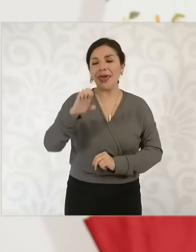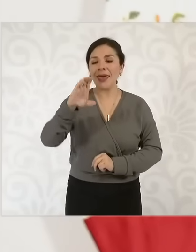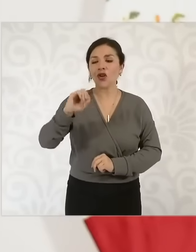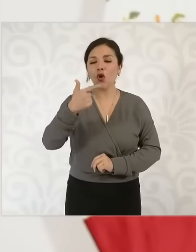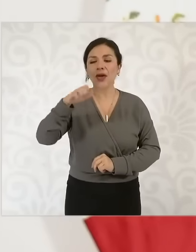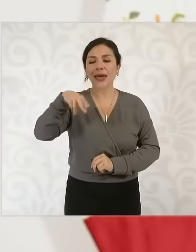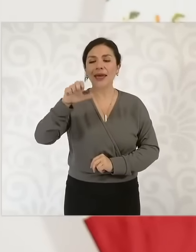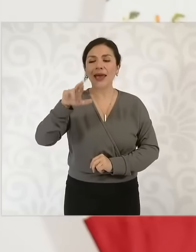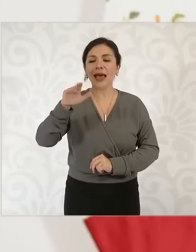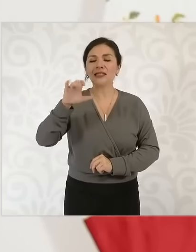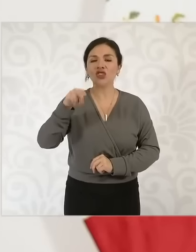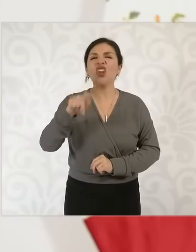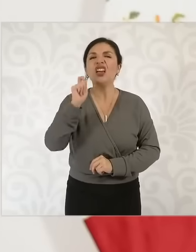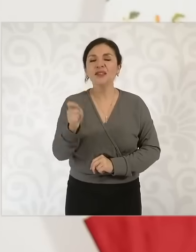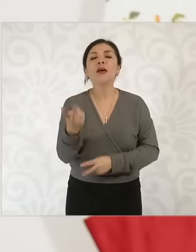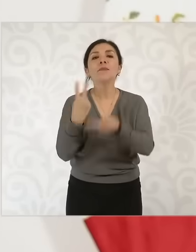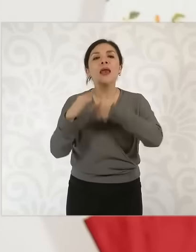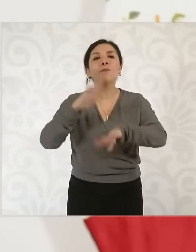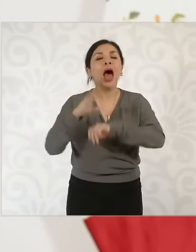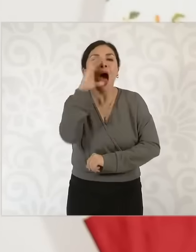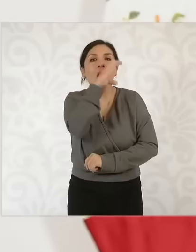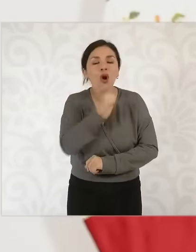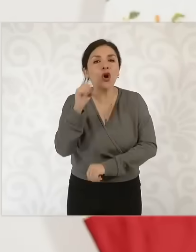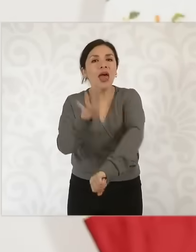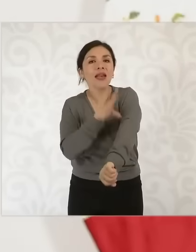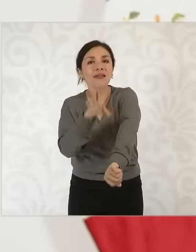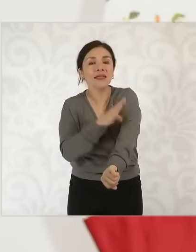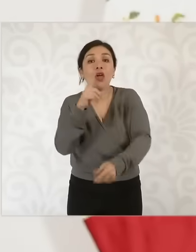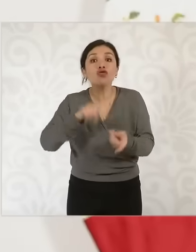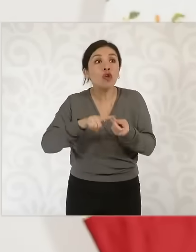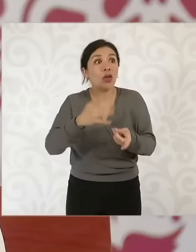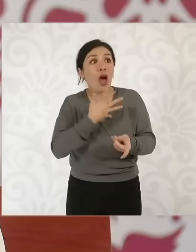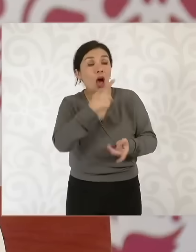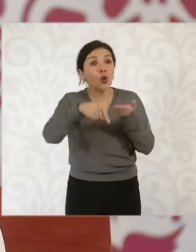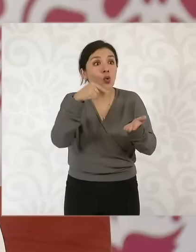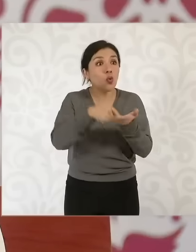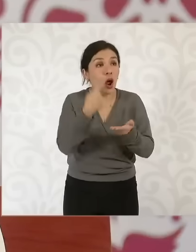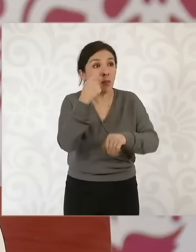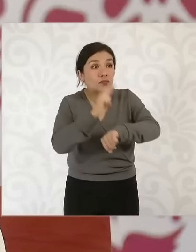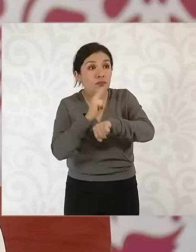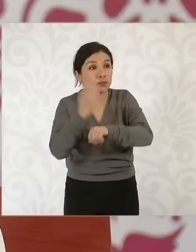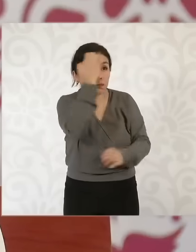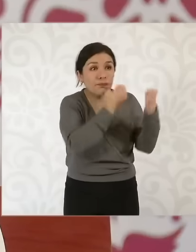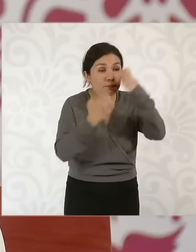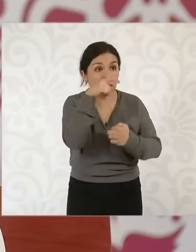calor y electricidad de manera simultánea, donde se encuentra donde se alcanzan eh este eficiencias